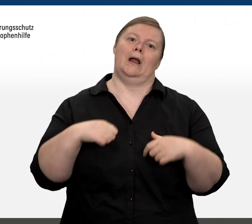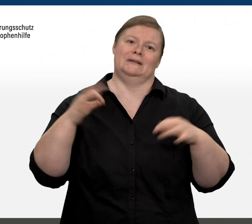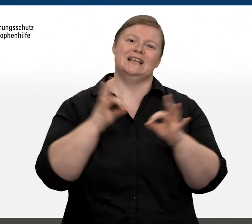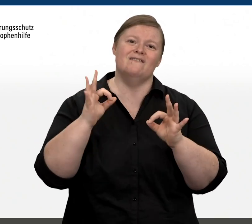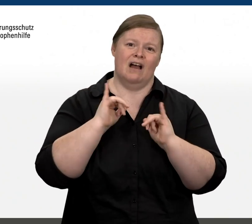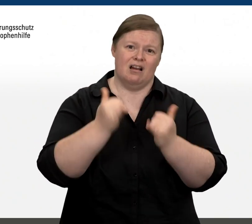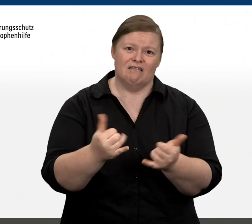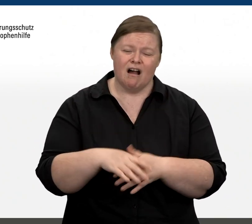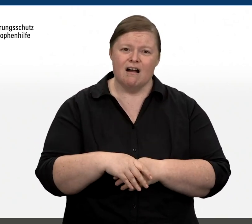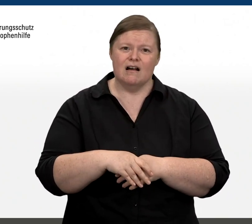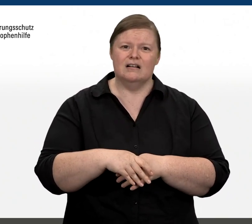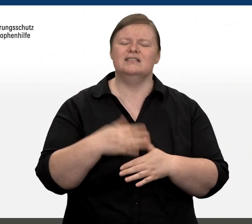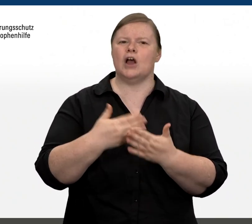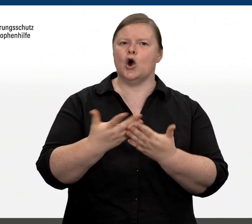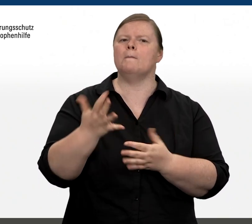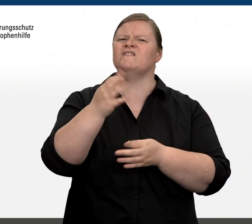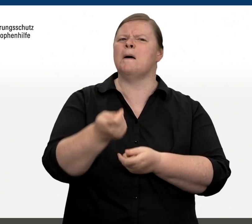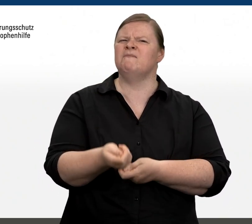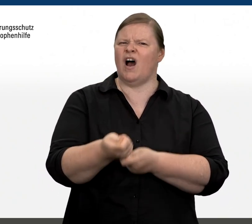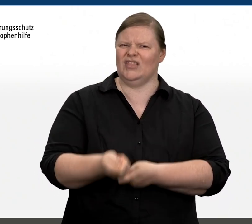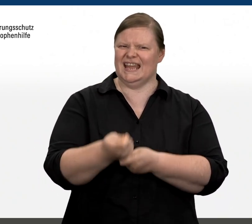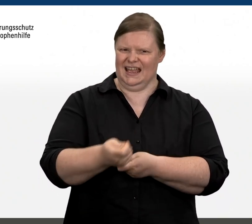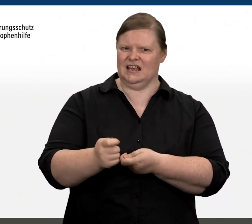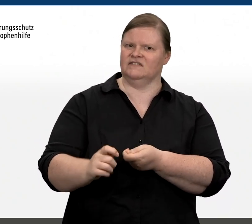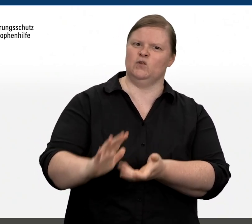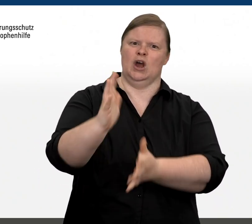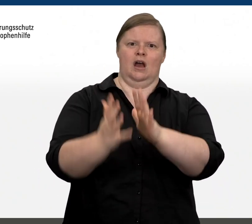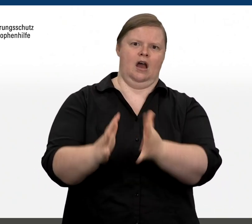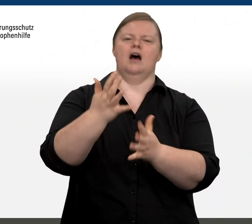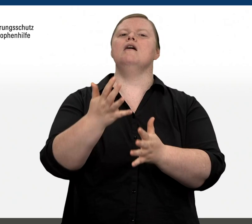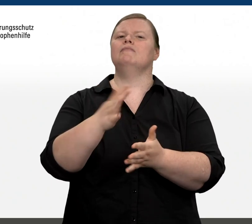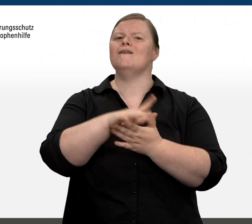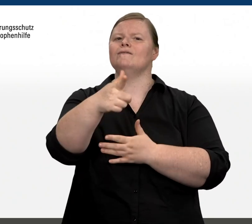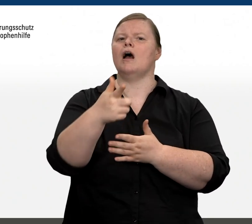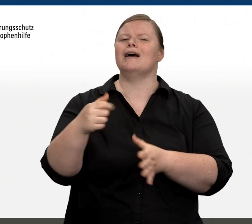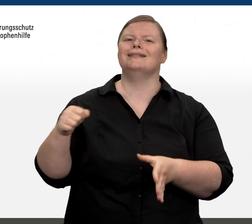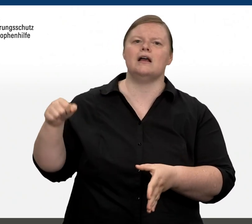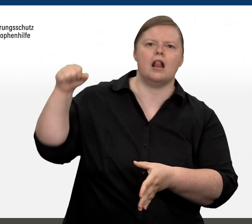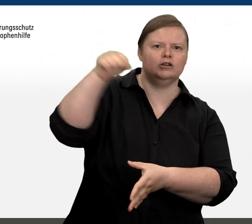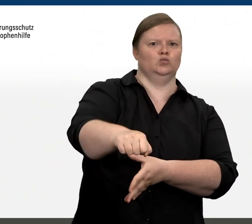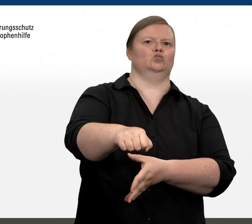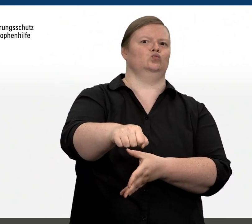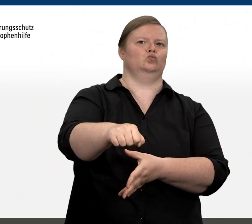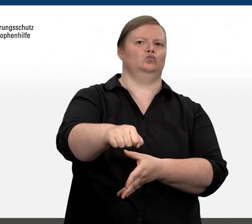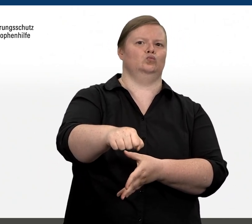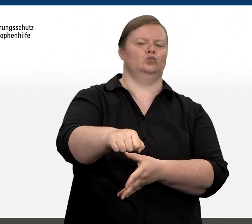das ist lebensgefährlich! Sie können stattdessen einen Deckel auf die Pfanne legen